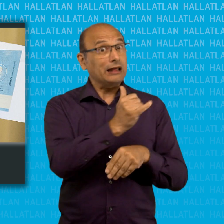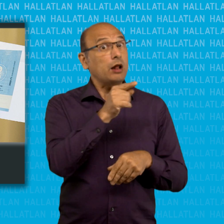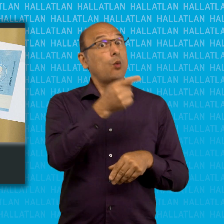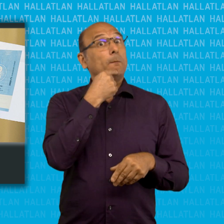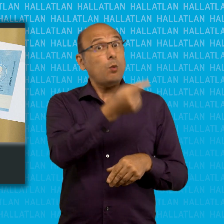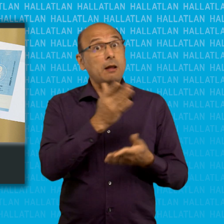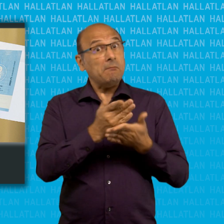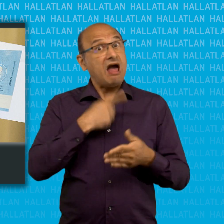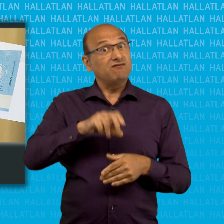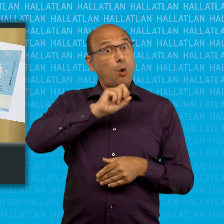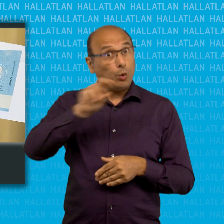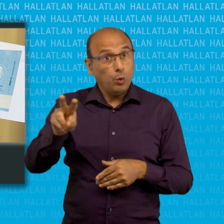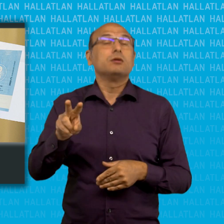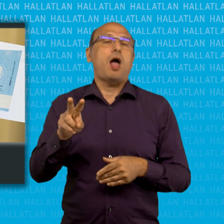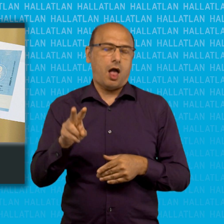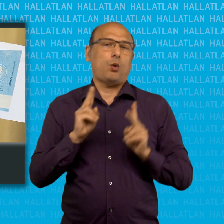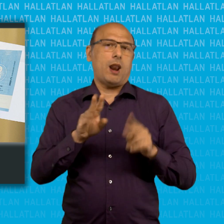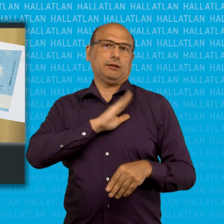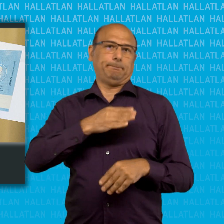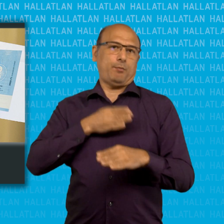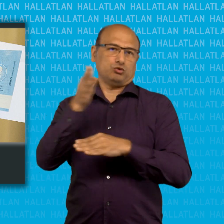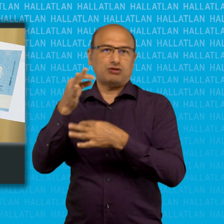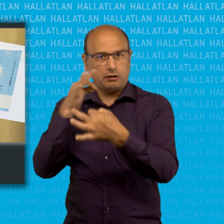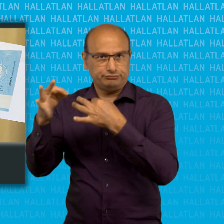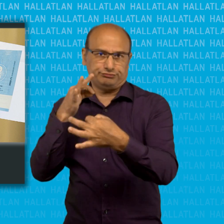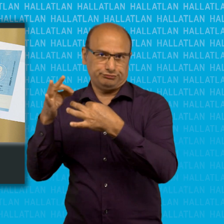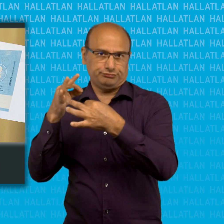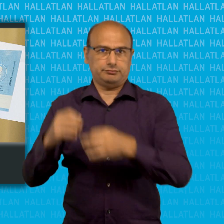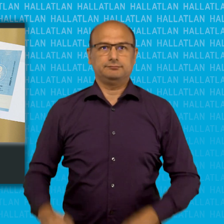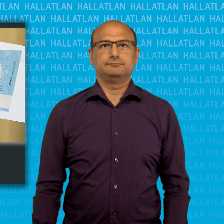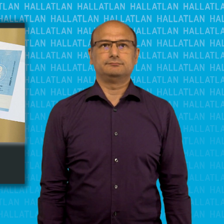és ezt követően forduljon csak a postához.